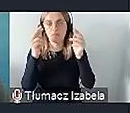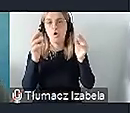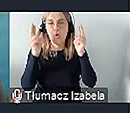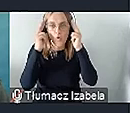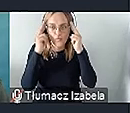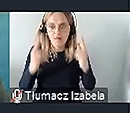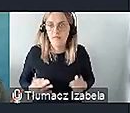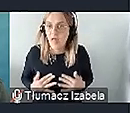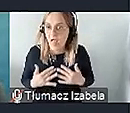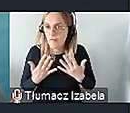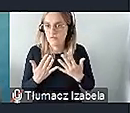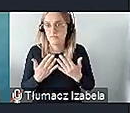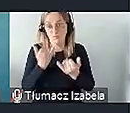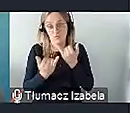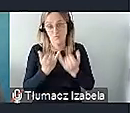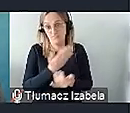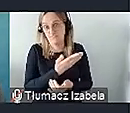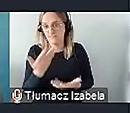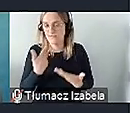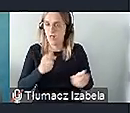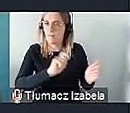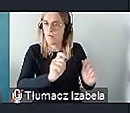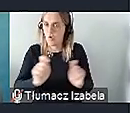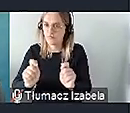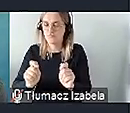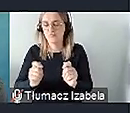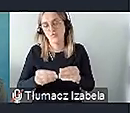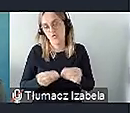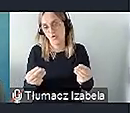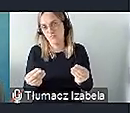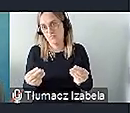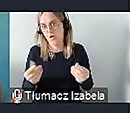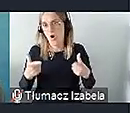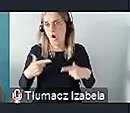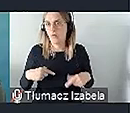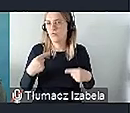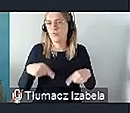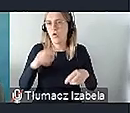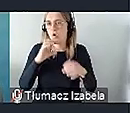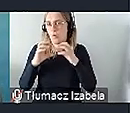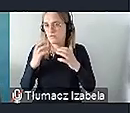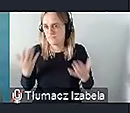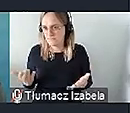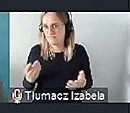Jeżeli chcielibyśmy poruszyć temat rozwoju z osobami, z którymi się komunikujemy,